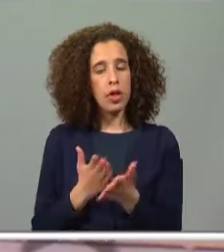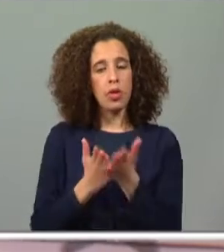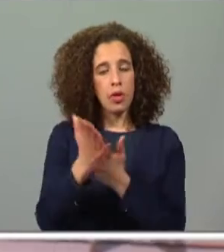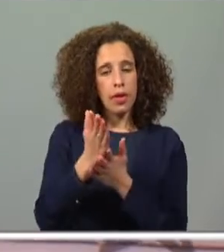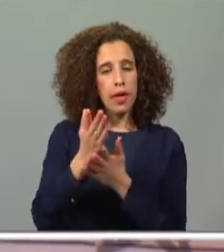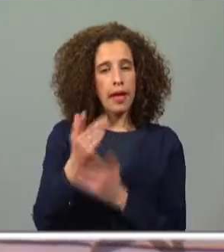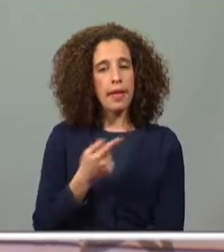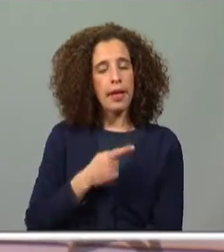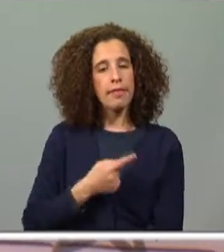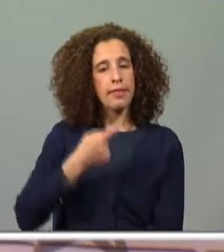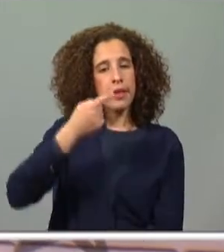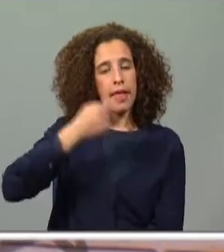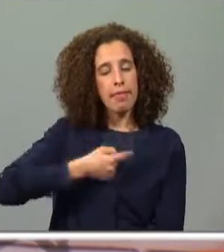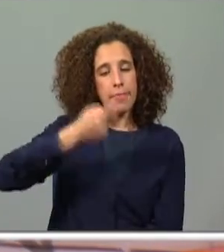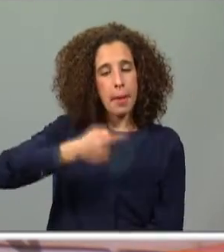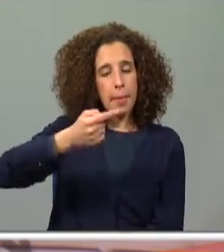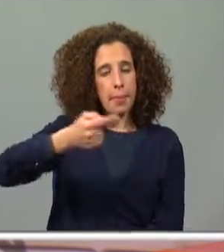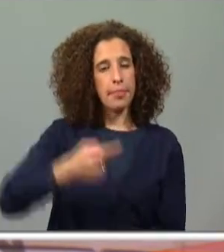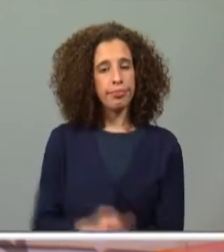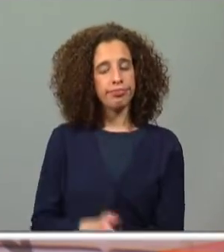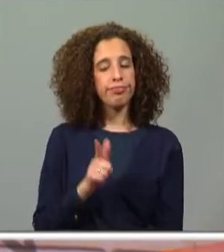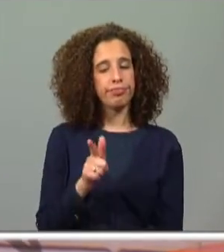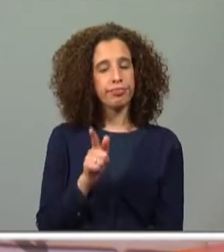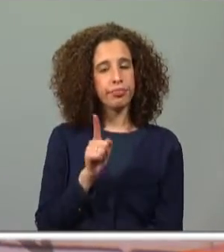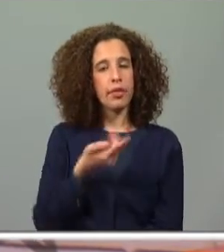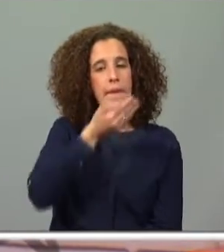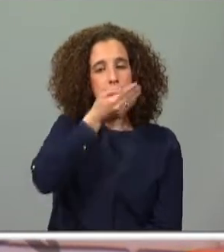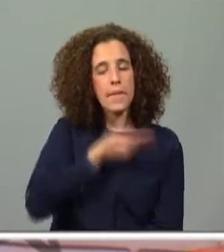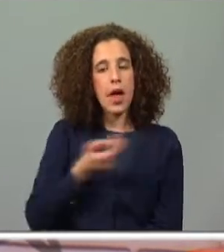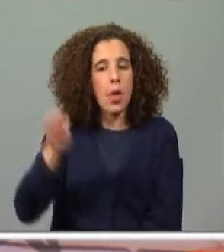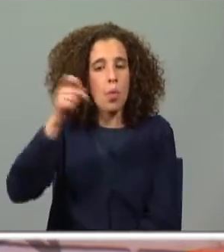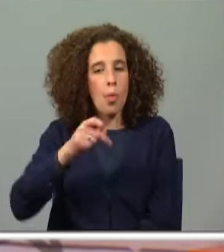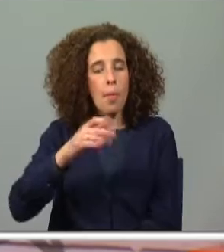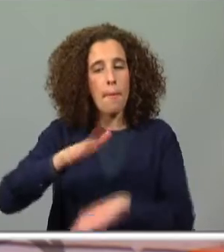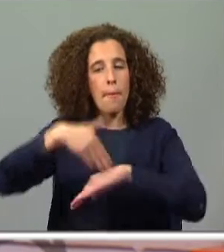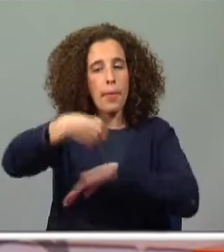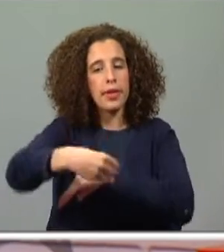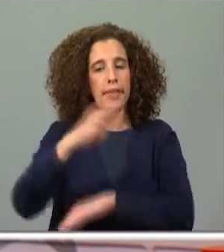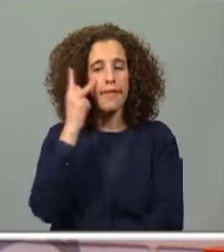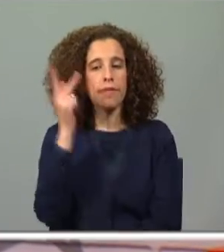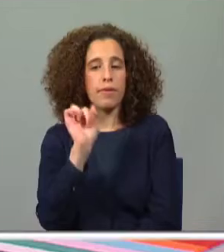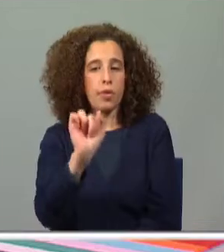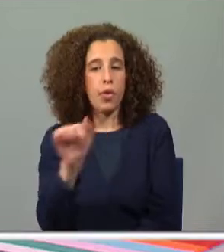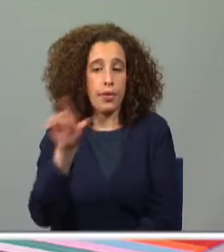de vários dias e esta experiência vai acontecer mais tarde na sua vida também 幾天，這次經歷將以後也會發生在你的生活中